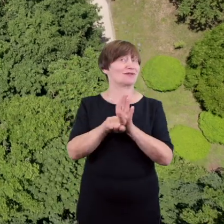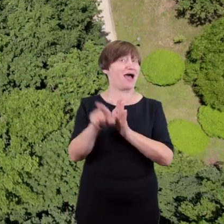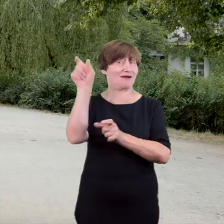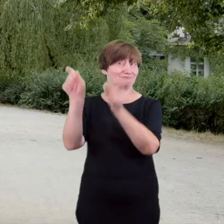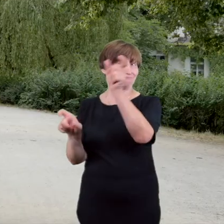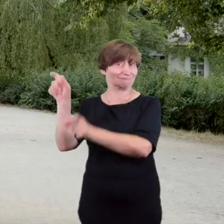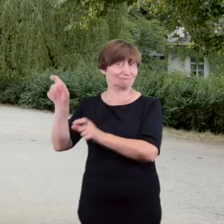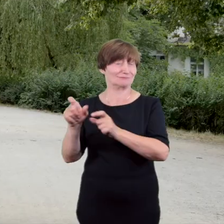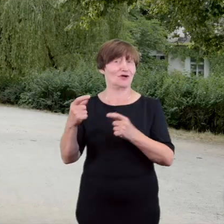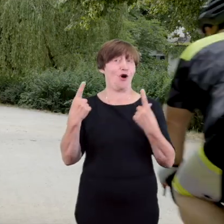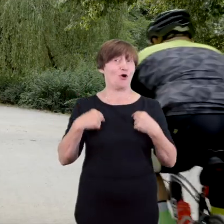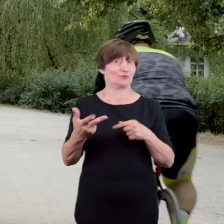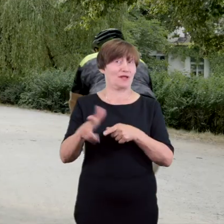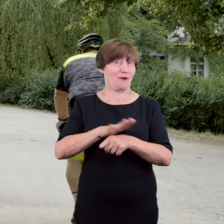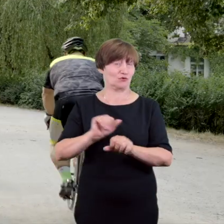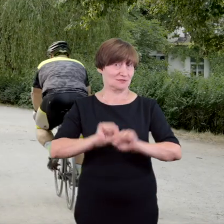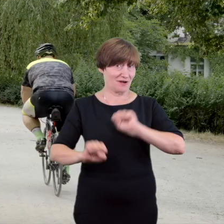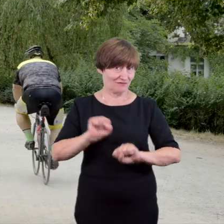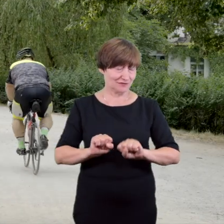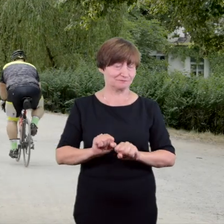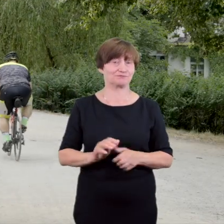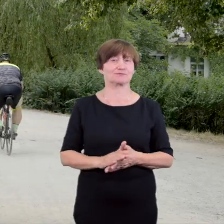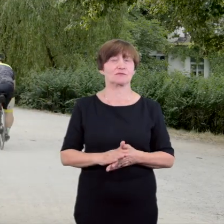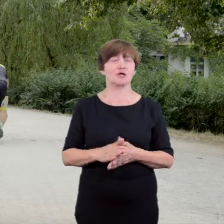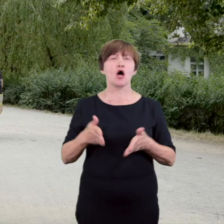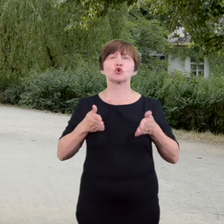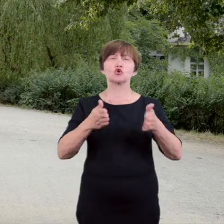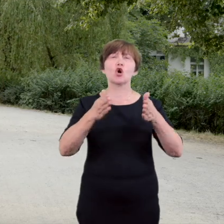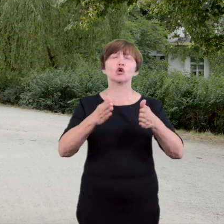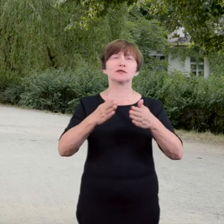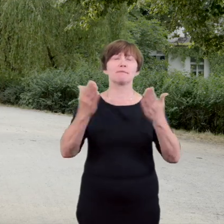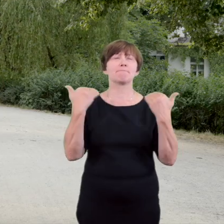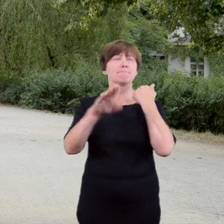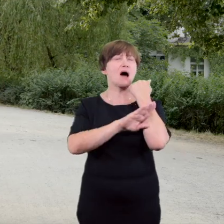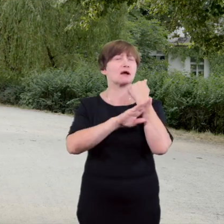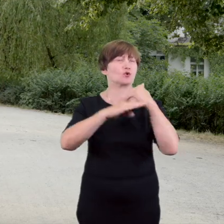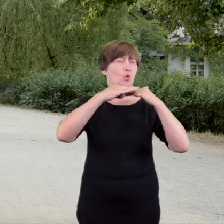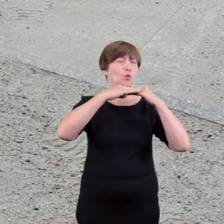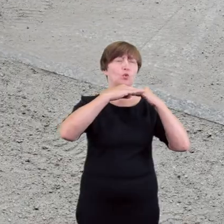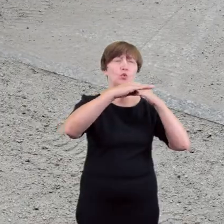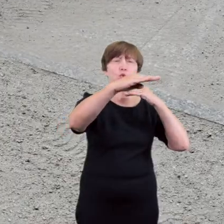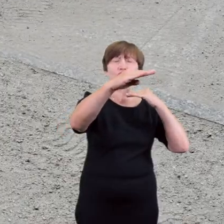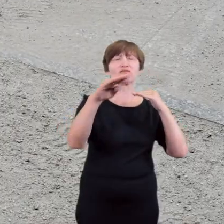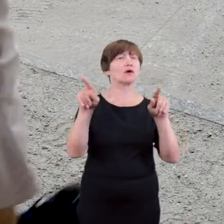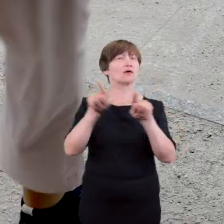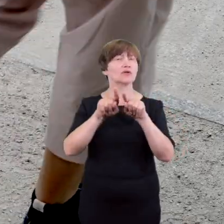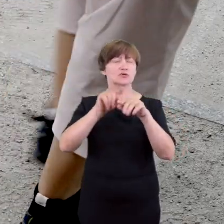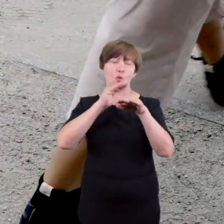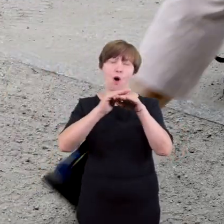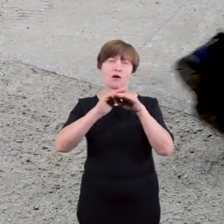gładka nawierzchnia i łagodne podjazdy pozwalają na swobodne poruszanie się po całym jego terenie